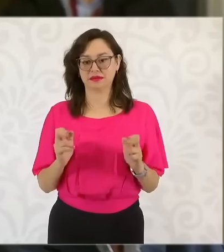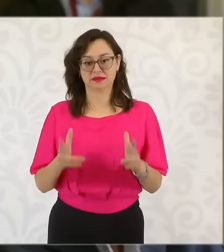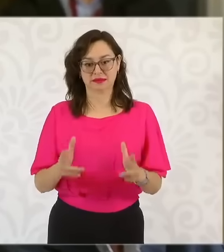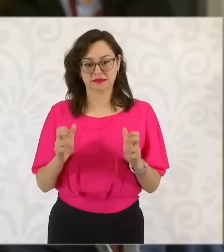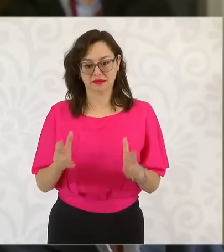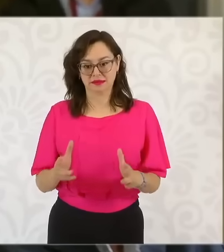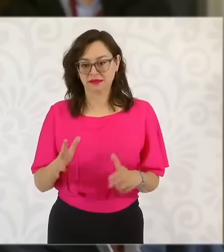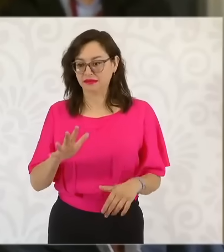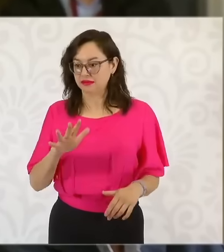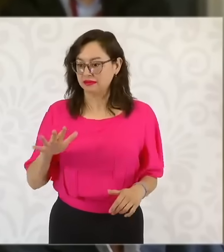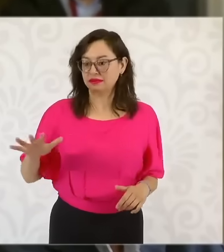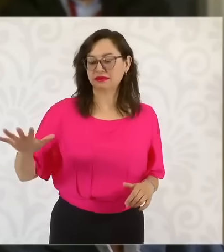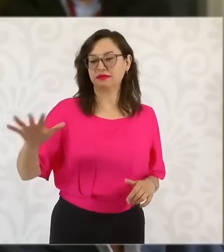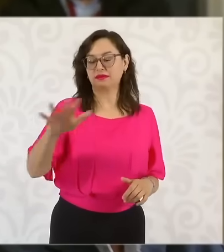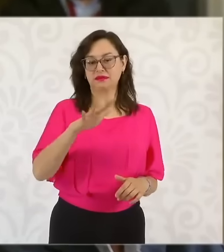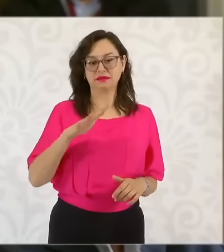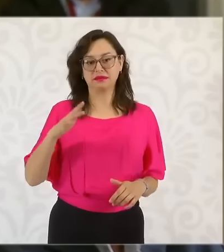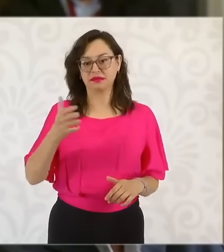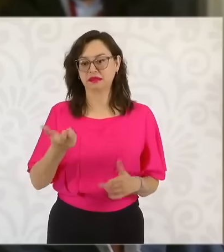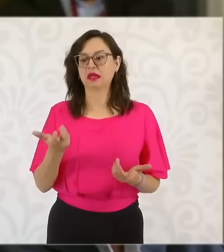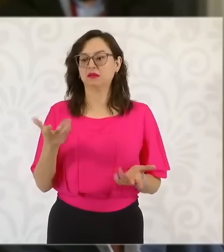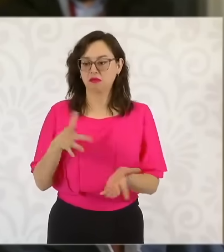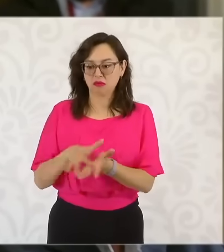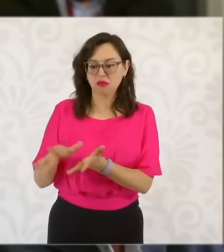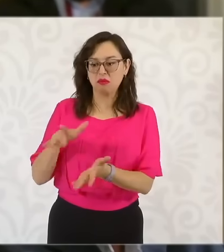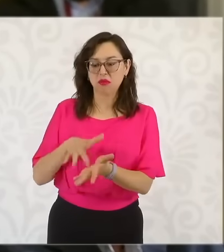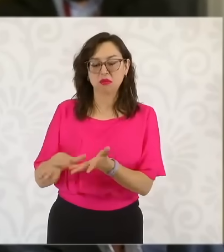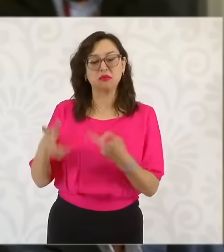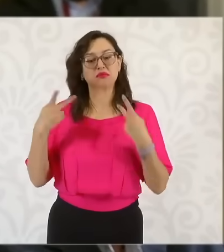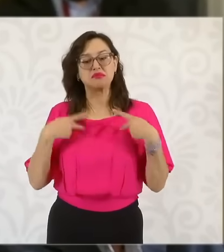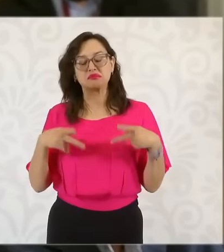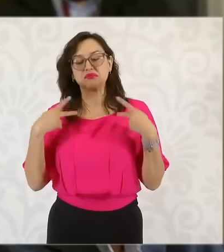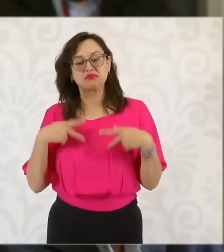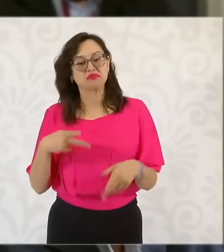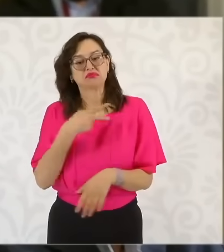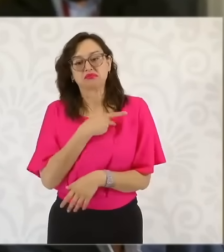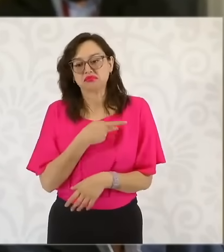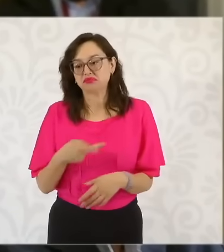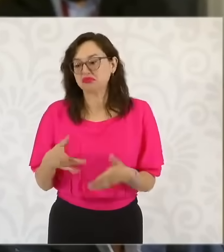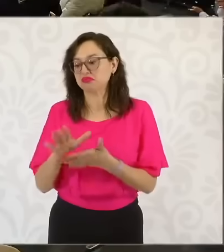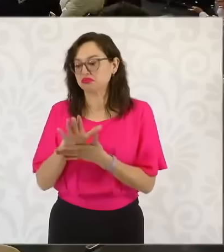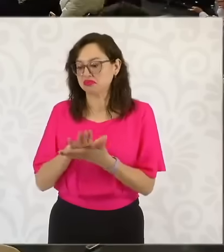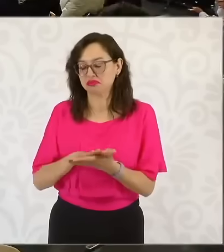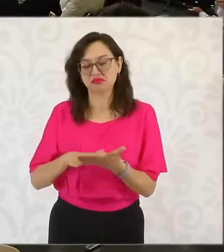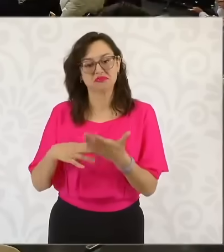para darle dignidad al sur pues sigue en condiciones de pobreza y desigualdad muy lacerante